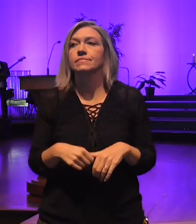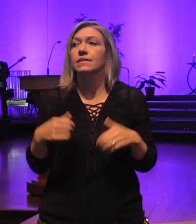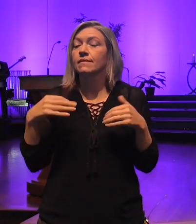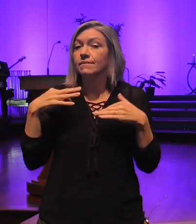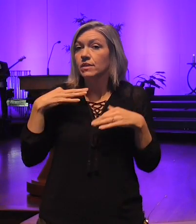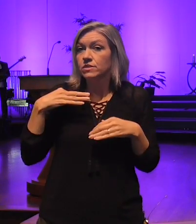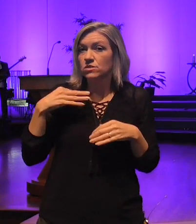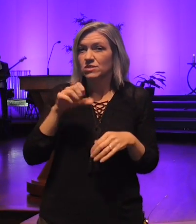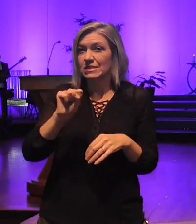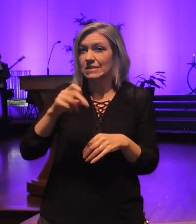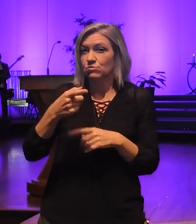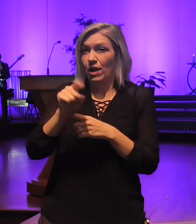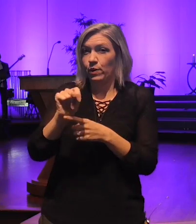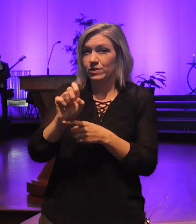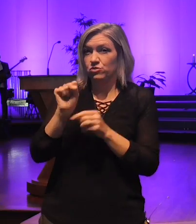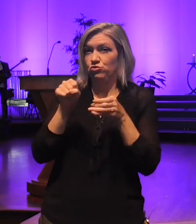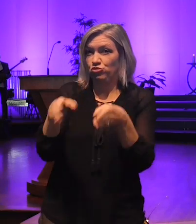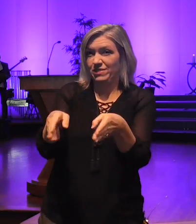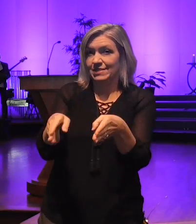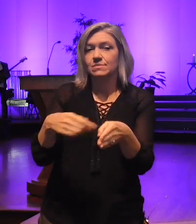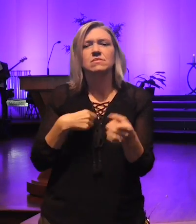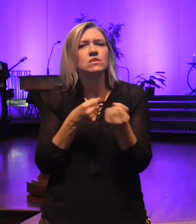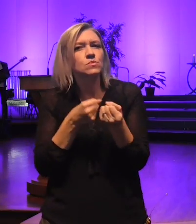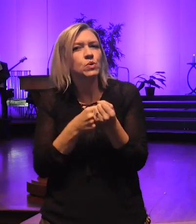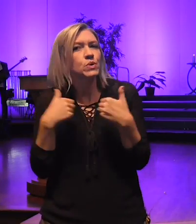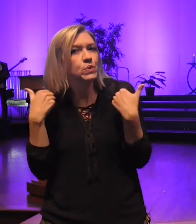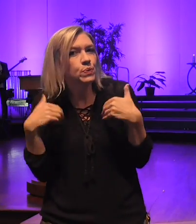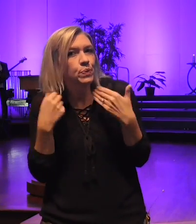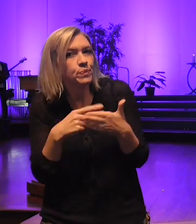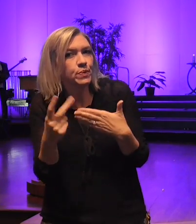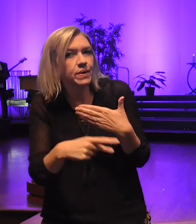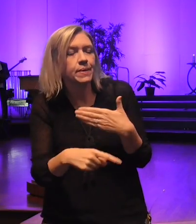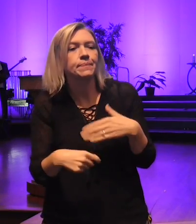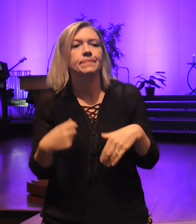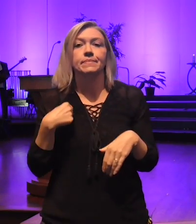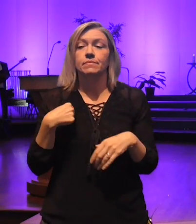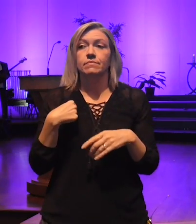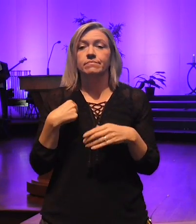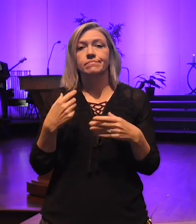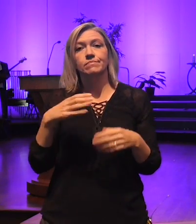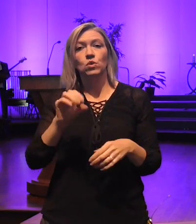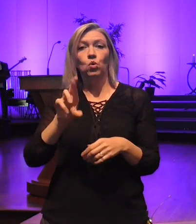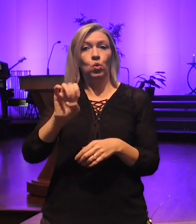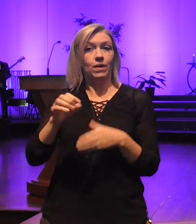Street. Estoy aquí para apoyar nuestro programa juvenil Soy el líder principal del Centro de bienvenida ¿Cuál es tu